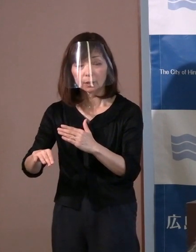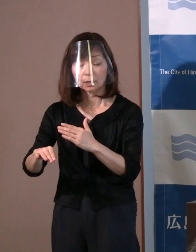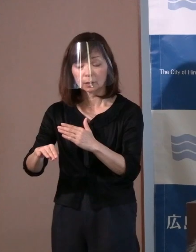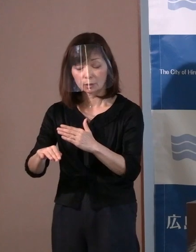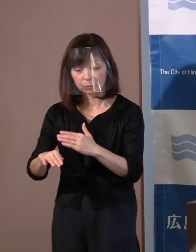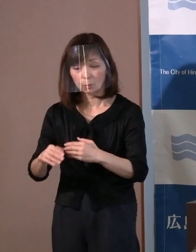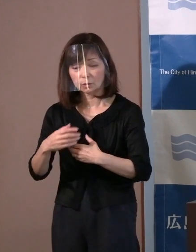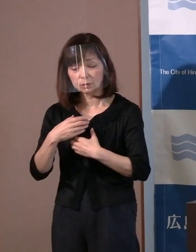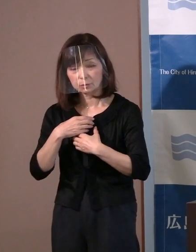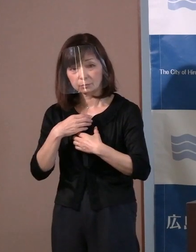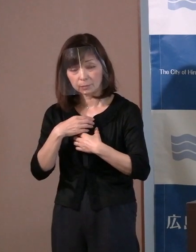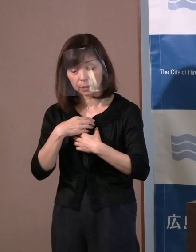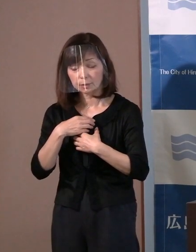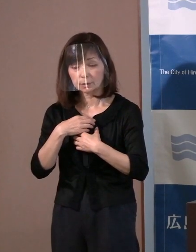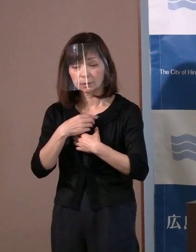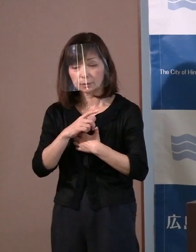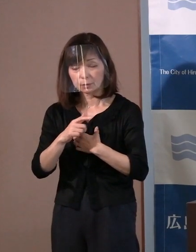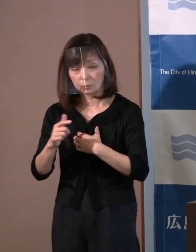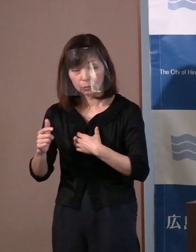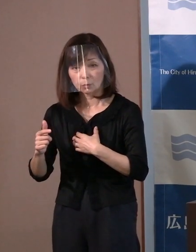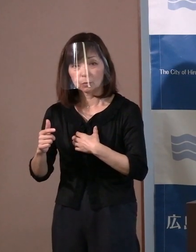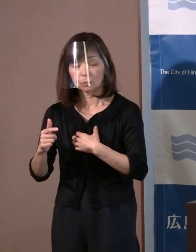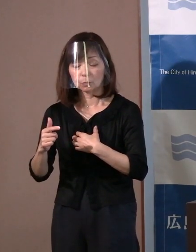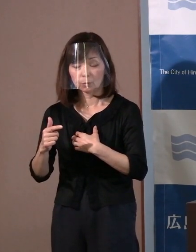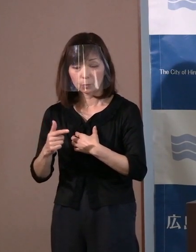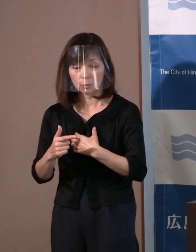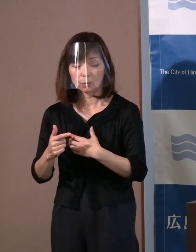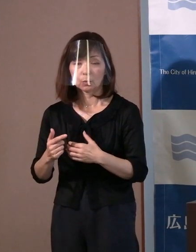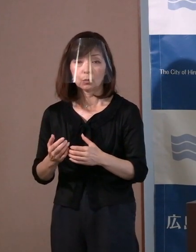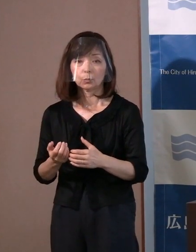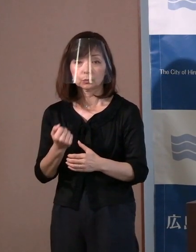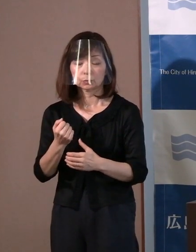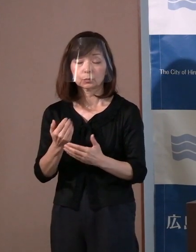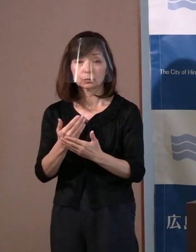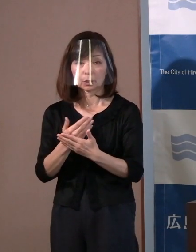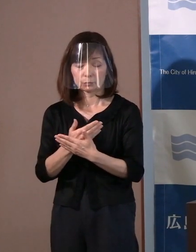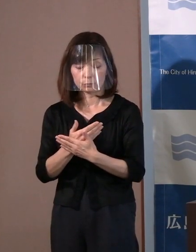その動機づけについて皆さんにやっぱり